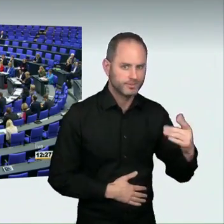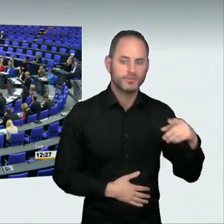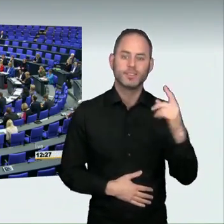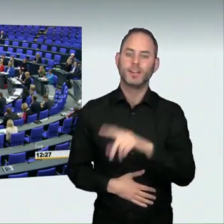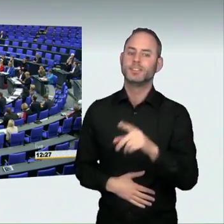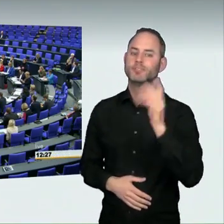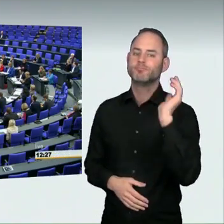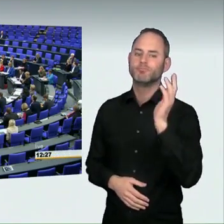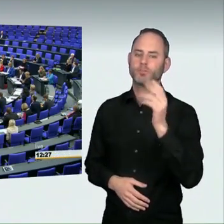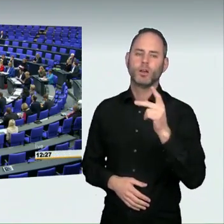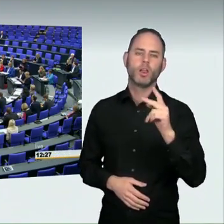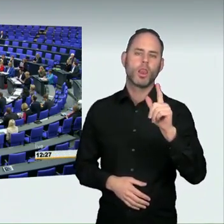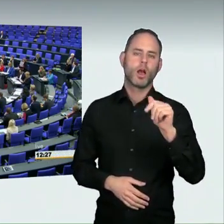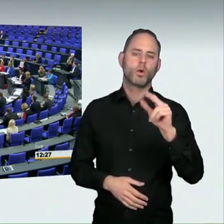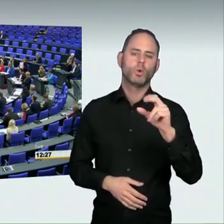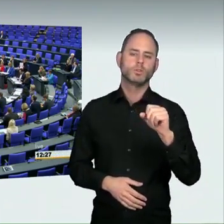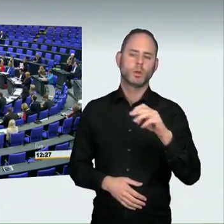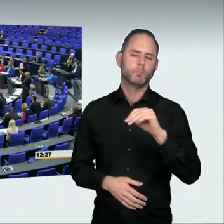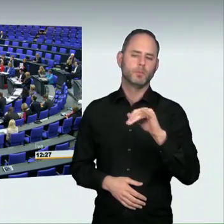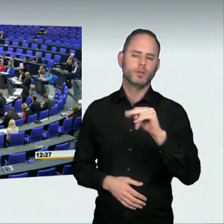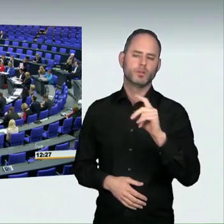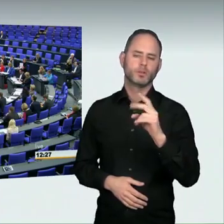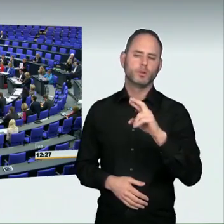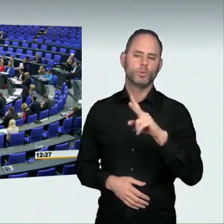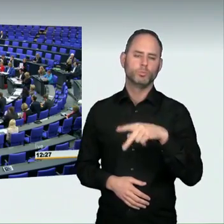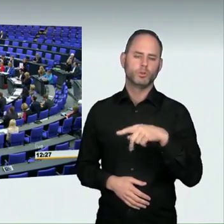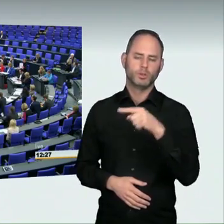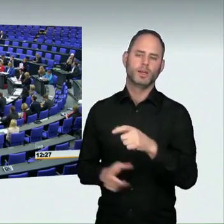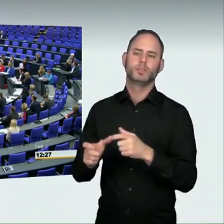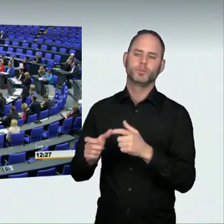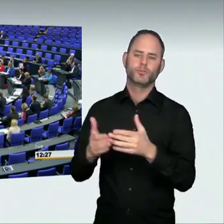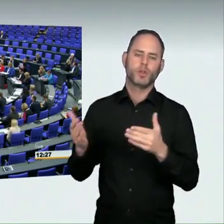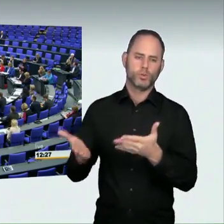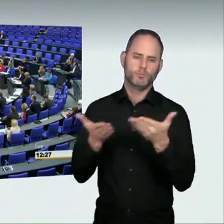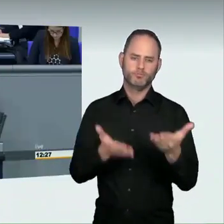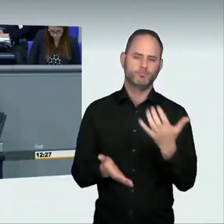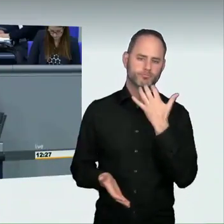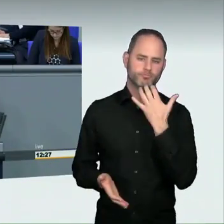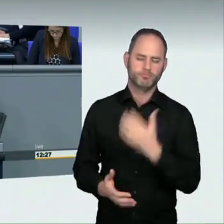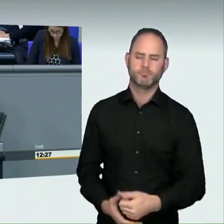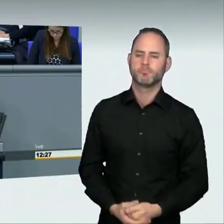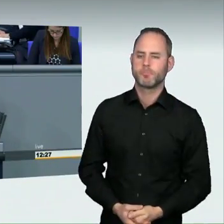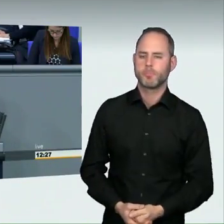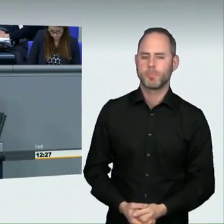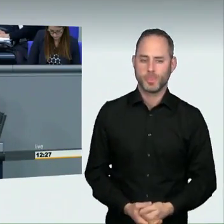gibt es ein Thema, auf das ich am häufigsten angesprochen werde: Das ist die Angst der Menschen, ihre eigene Wohnung zu verlieren,